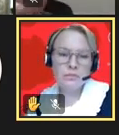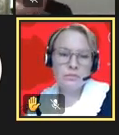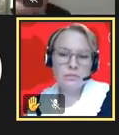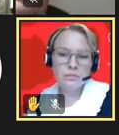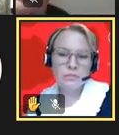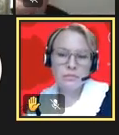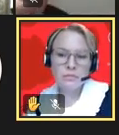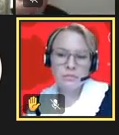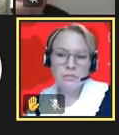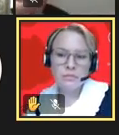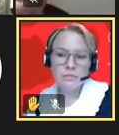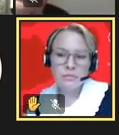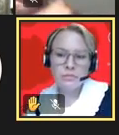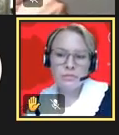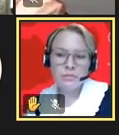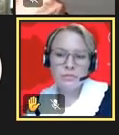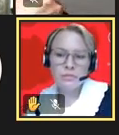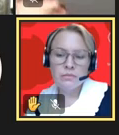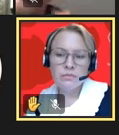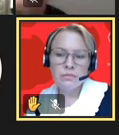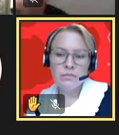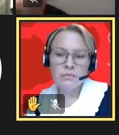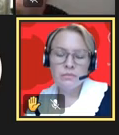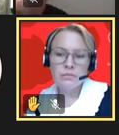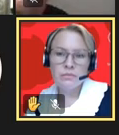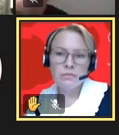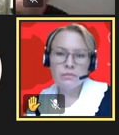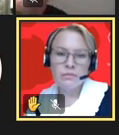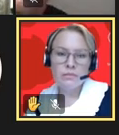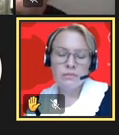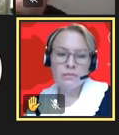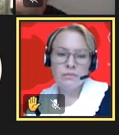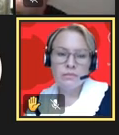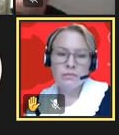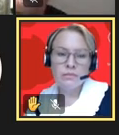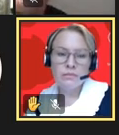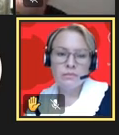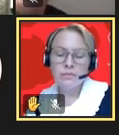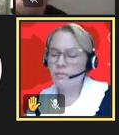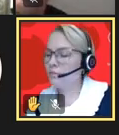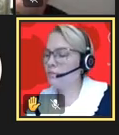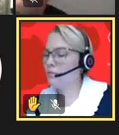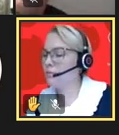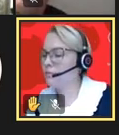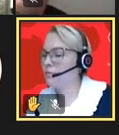Jag kan inte tänka mig att vi byggde Zara Med de förutsättningarna som vi sa